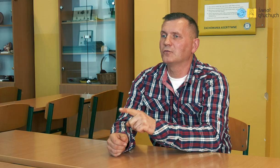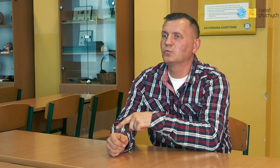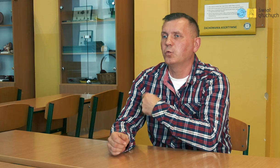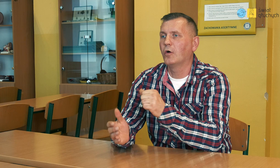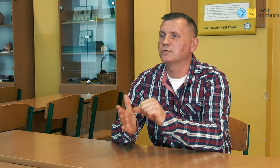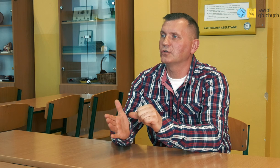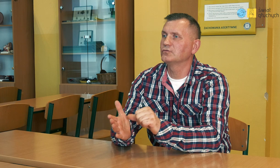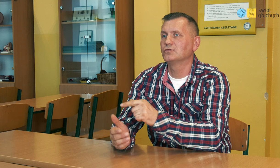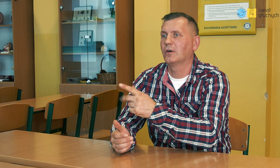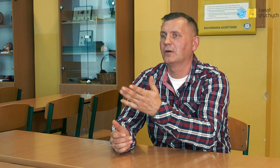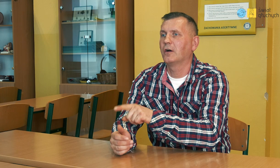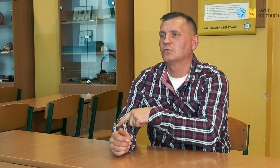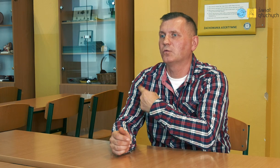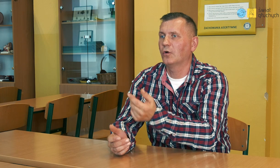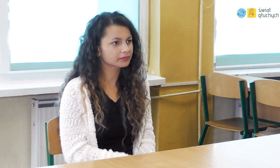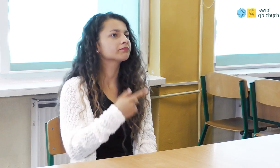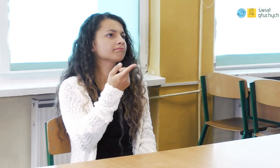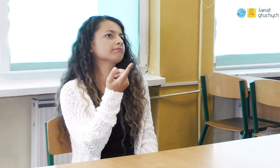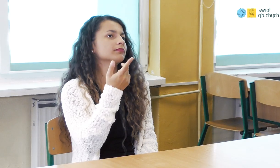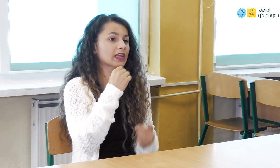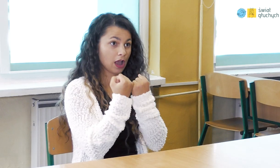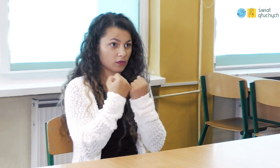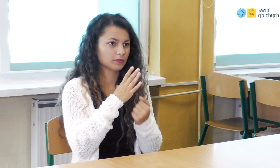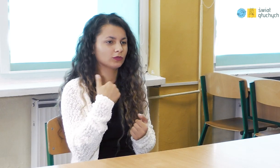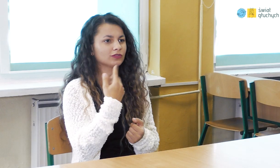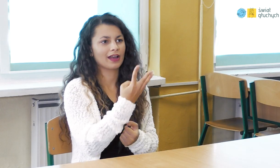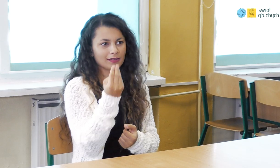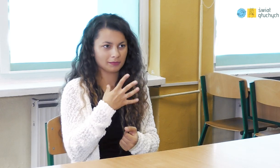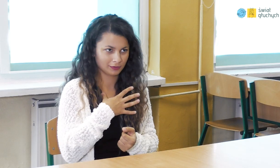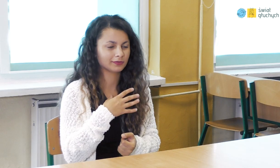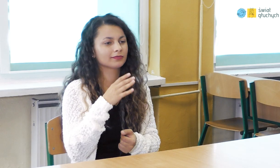Jak długo byliście na takich wycieczkach? W Krakowie byliśmy 4-dni.